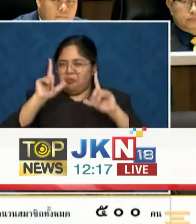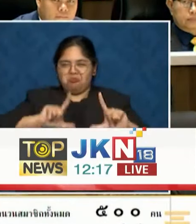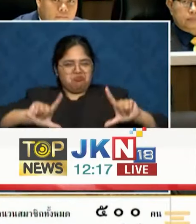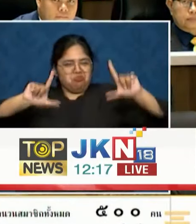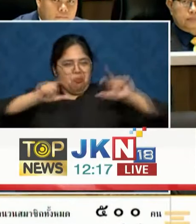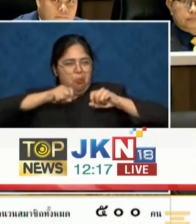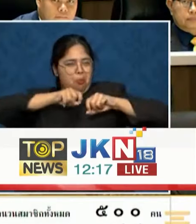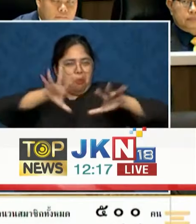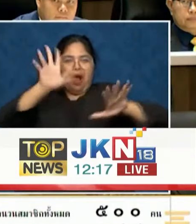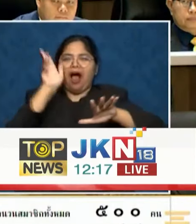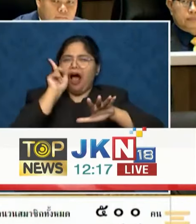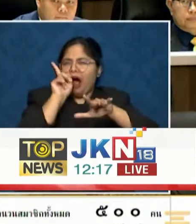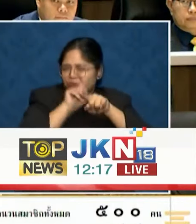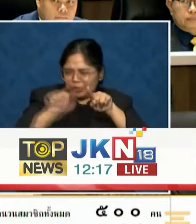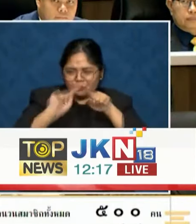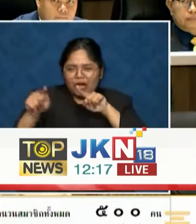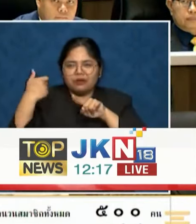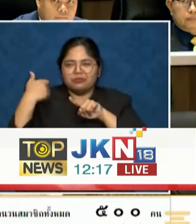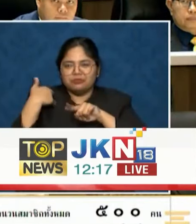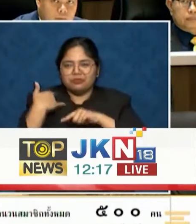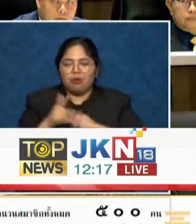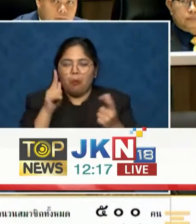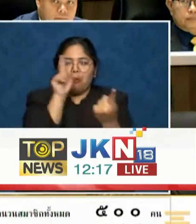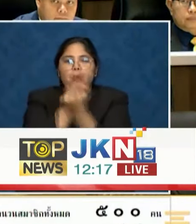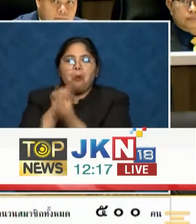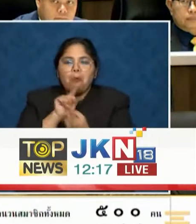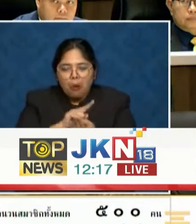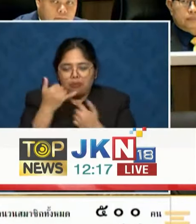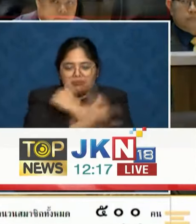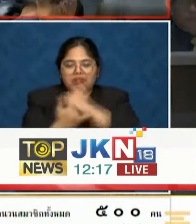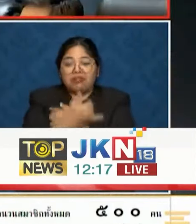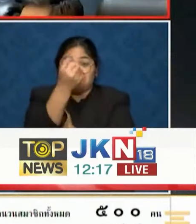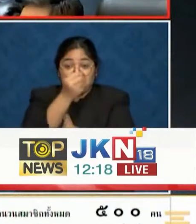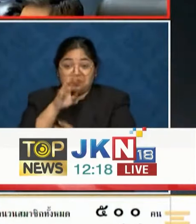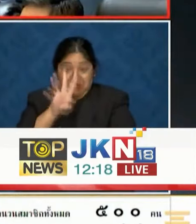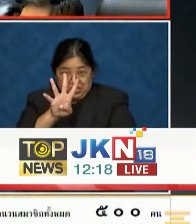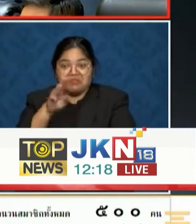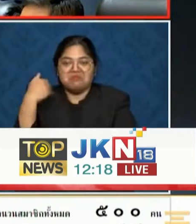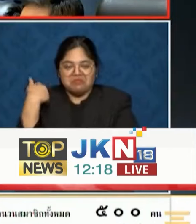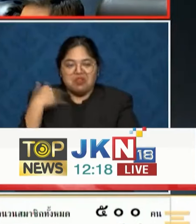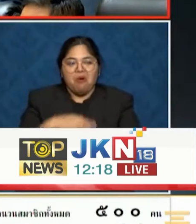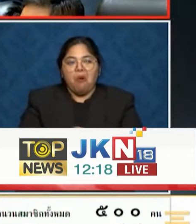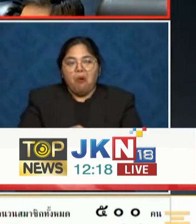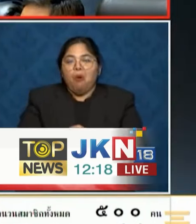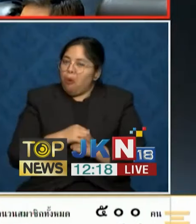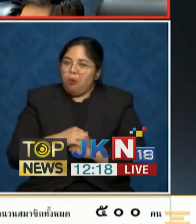ประชาชนถ้าคุณจะโกงจาก 1.8 ล้านล้านคุณก็ โกงได้ประเด็นที่ 2 รัฐบาลนี้ต้องเรียก